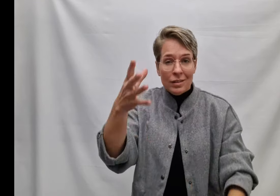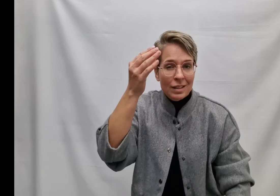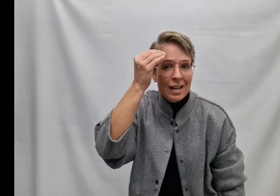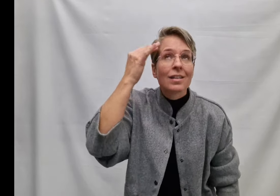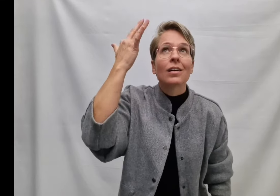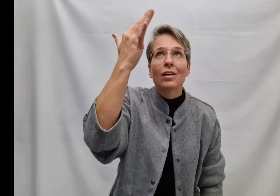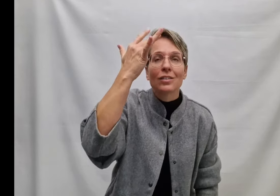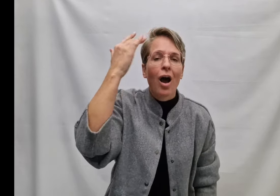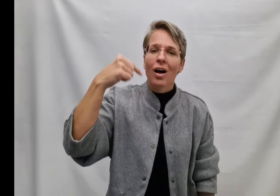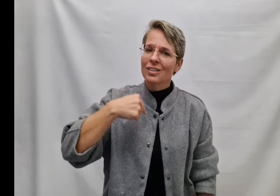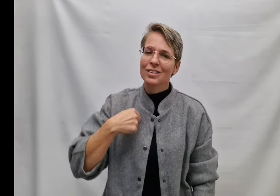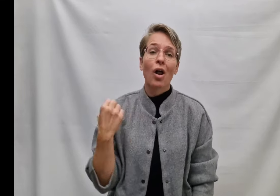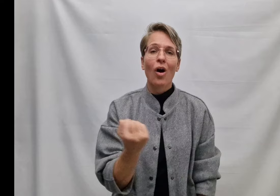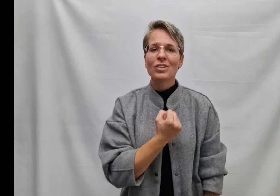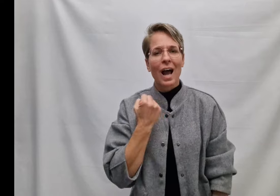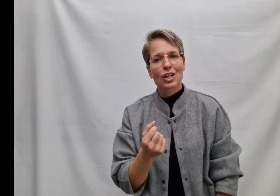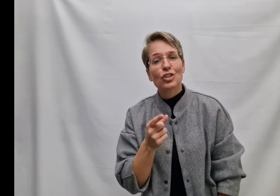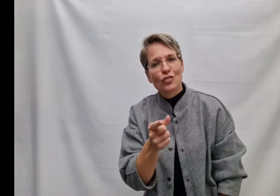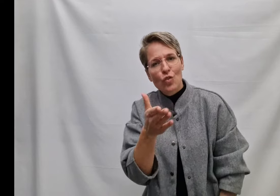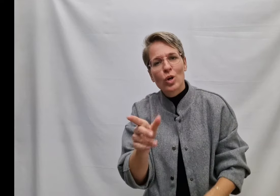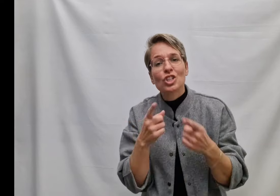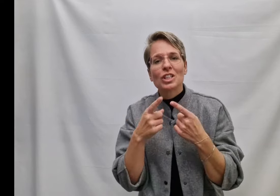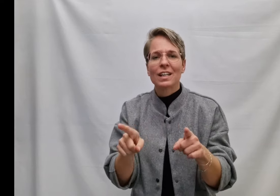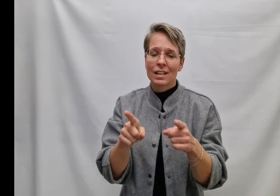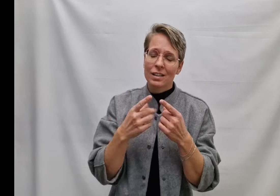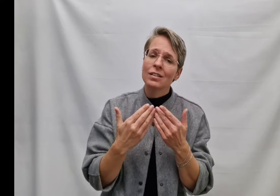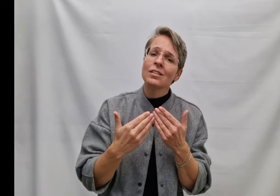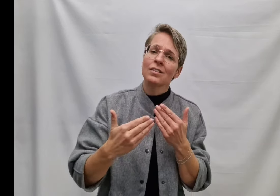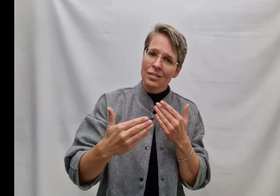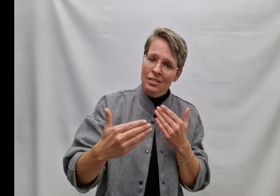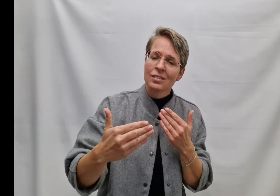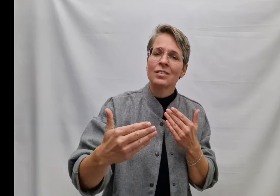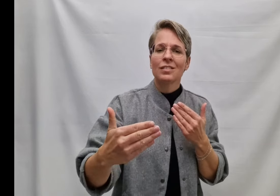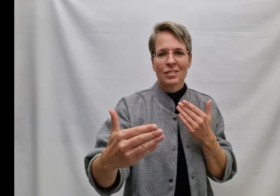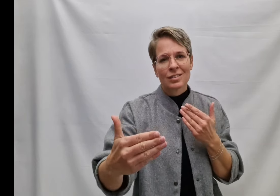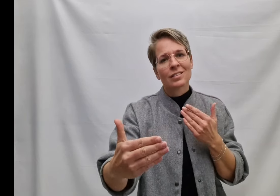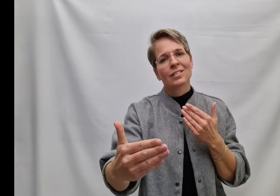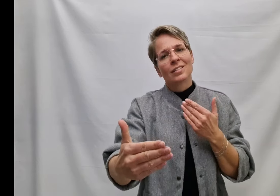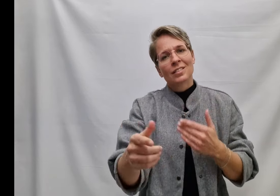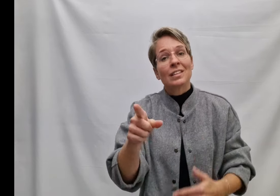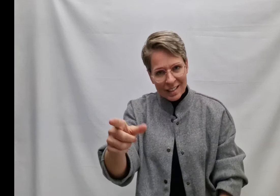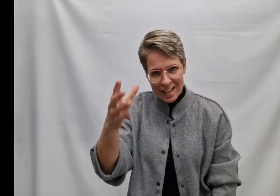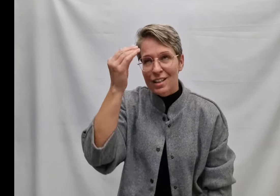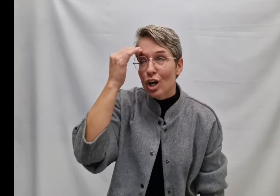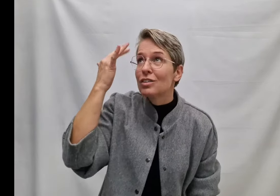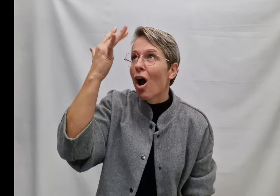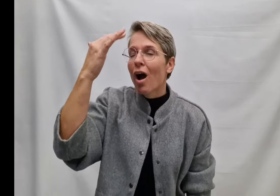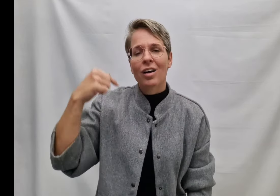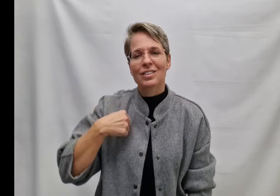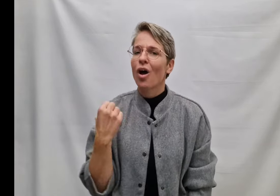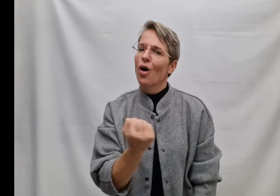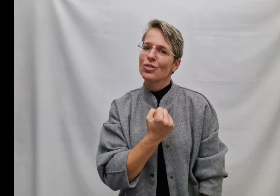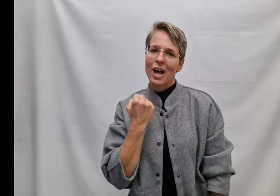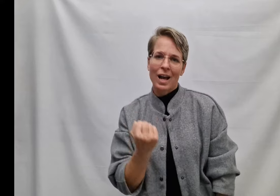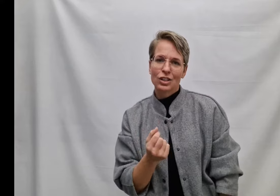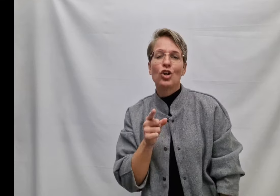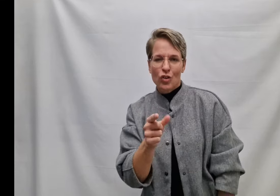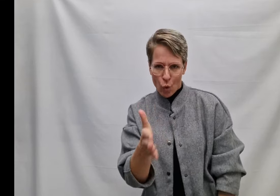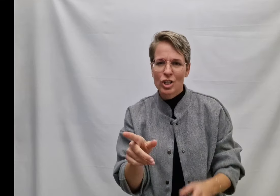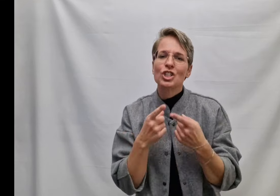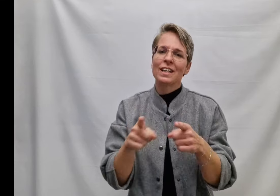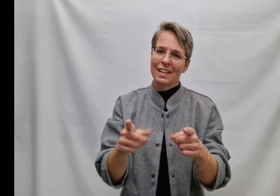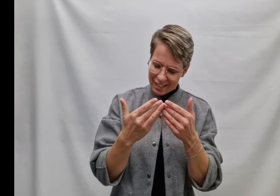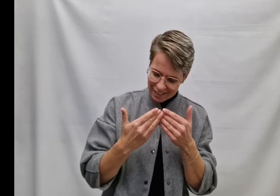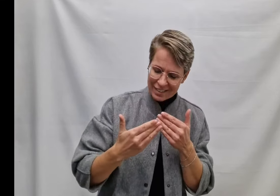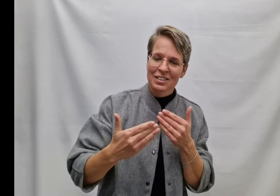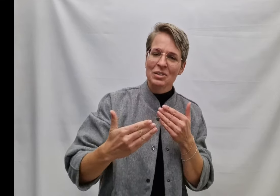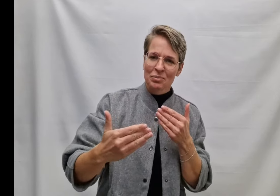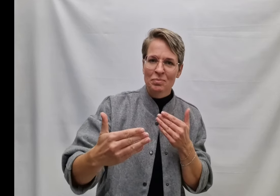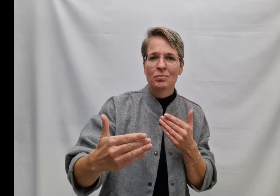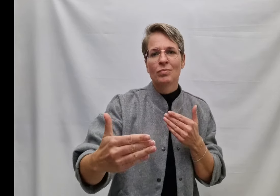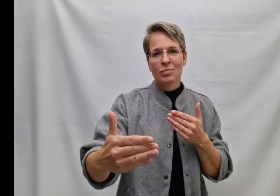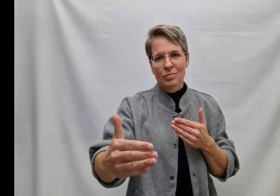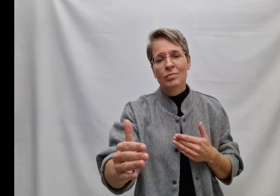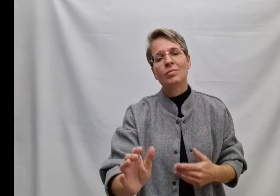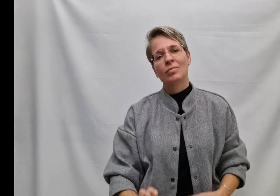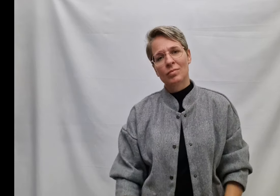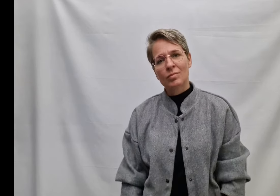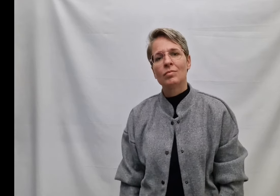En dat ik gedachten altijd voor je zing En dat ik gedachten altijd voor je zing